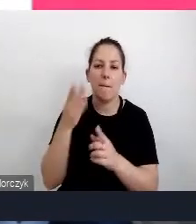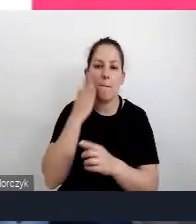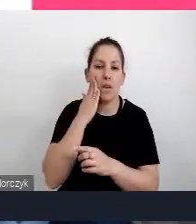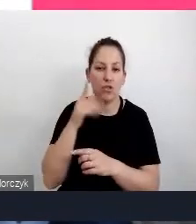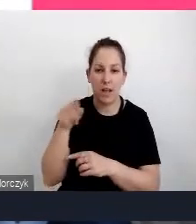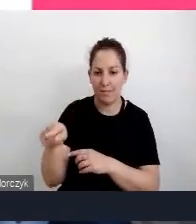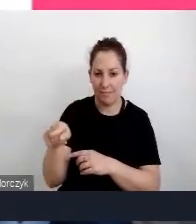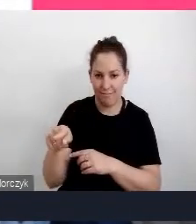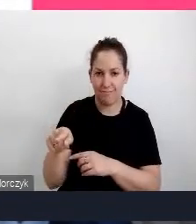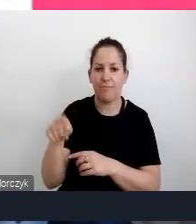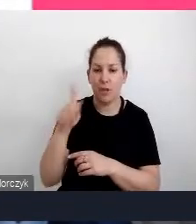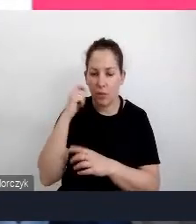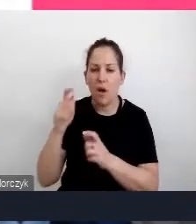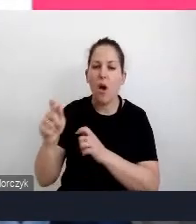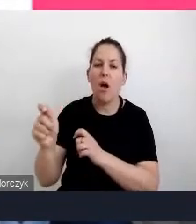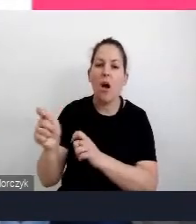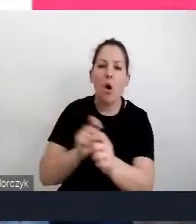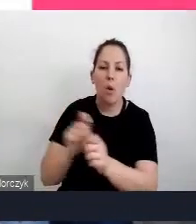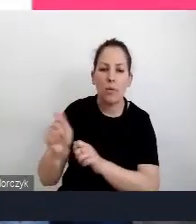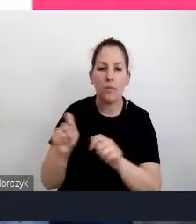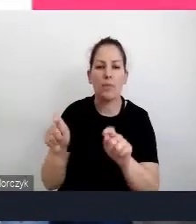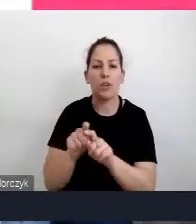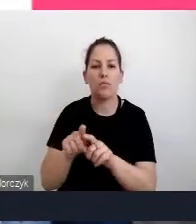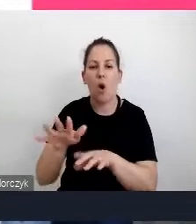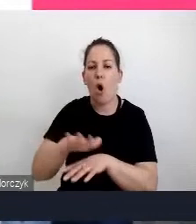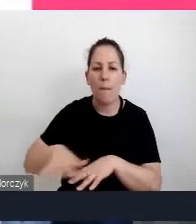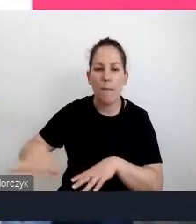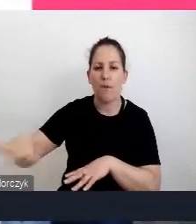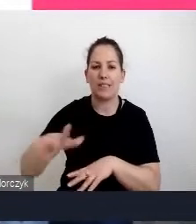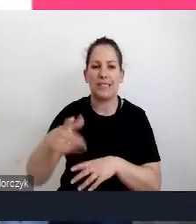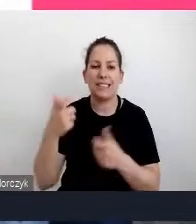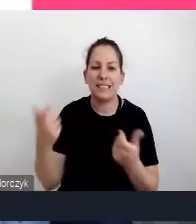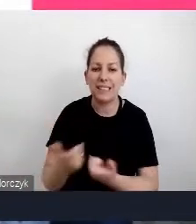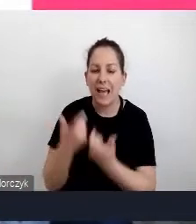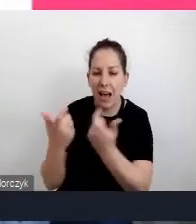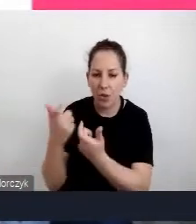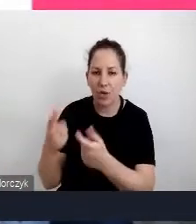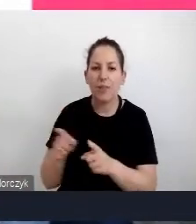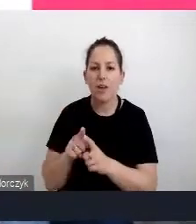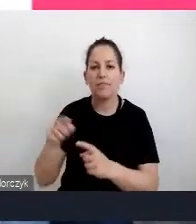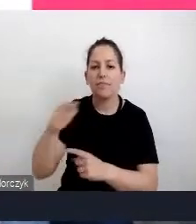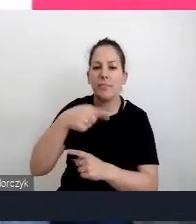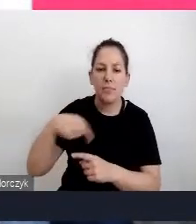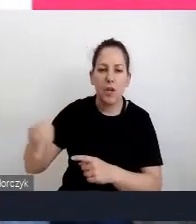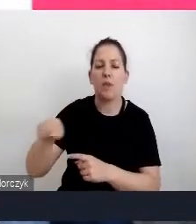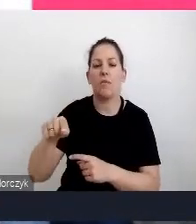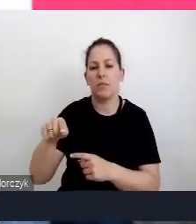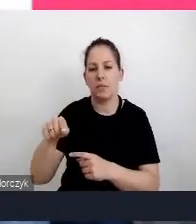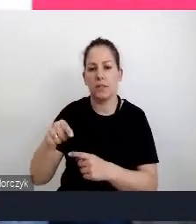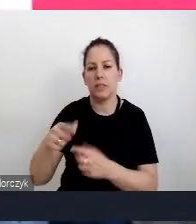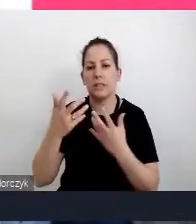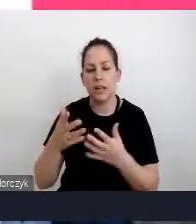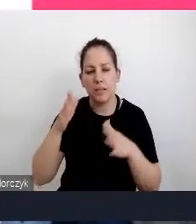do skomunikowania się zarówno w obwodzie zagrożonym, jak i w obwodach tych, które musiały poświęcić dziś autobusy